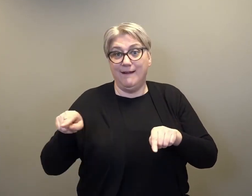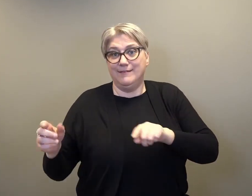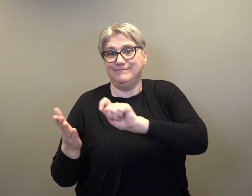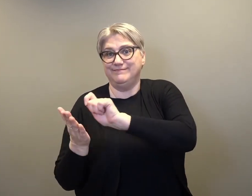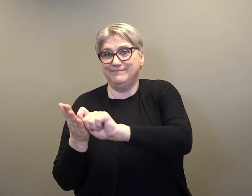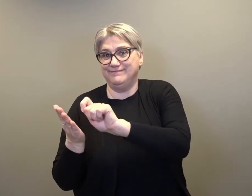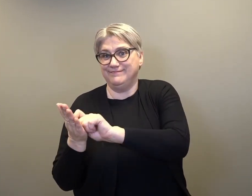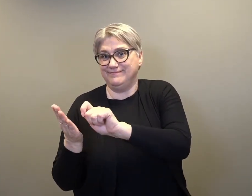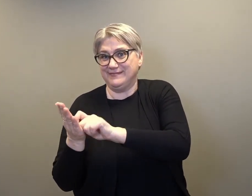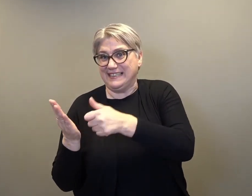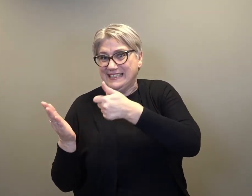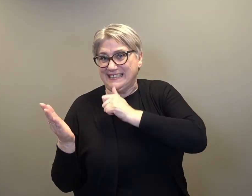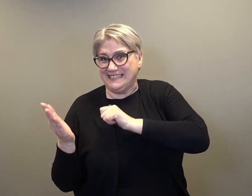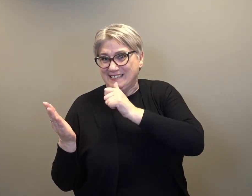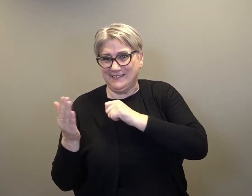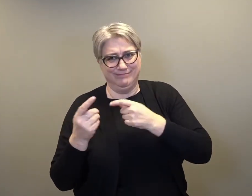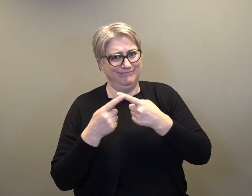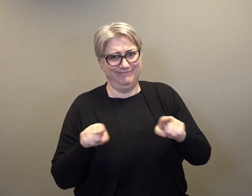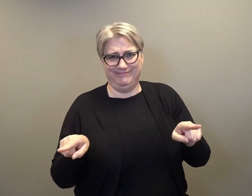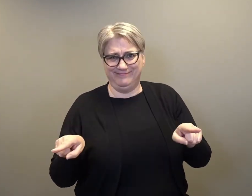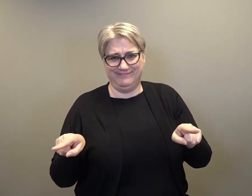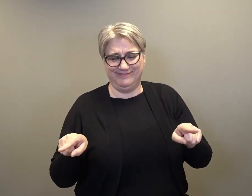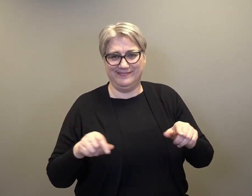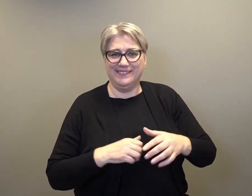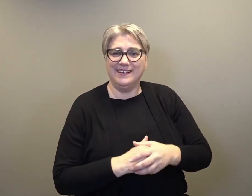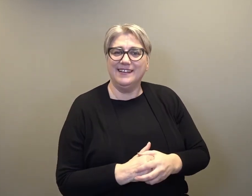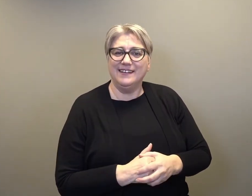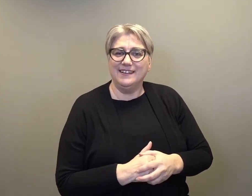hins vegar á ritaðri íslensku eru ólík.